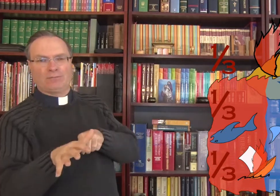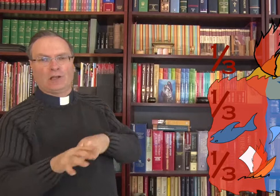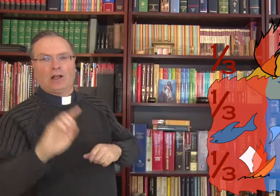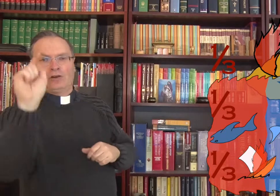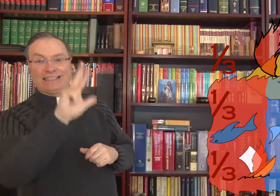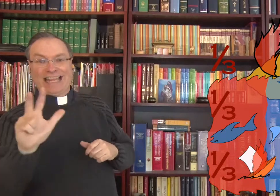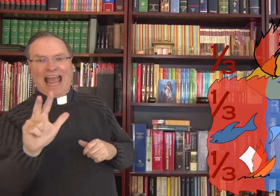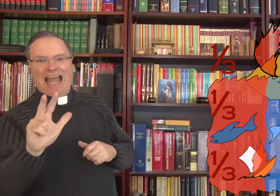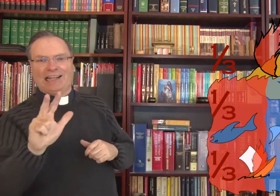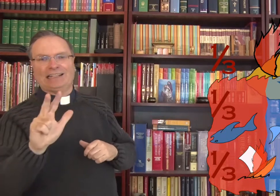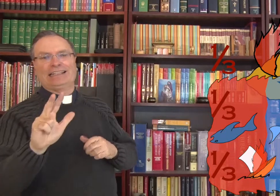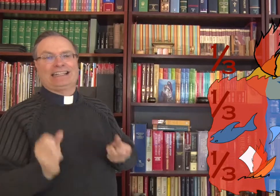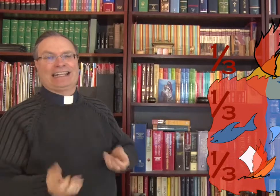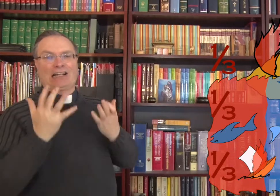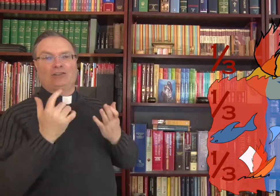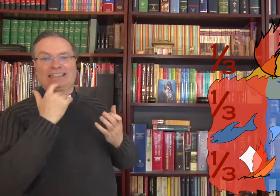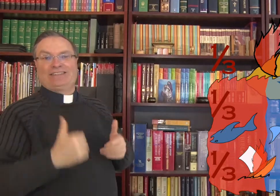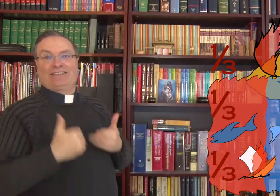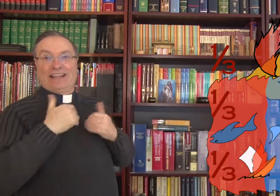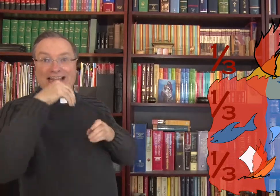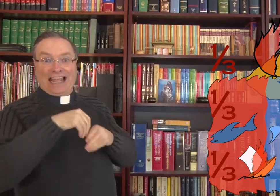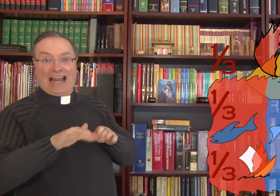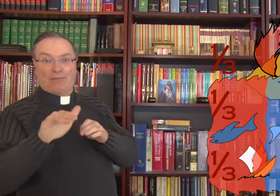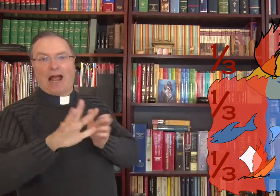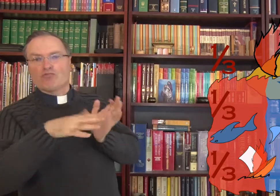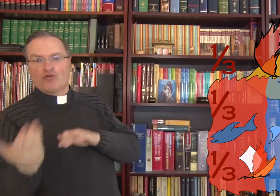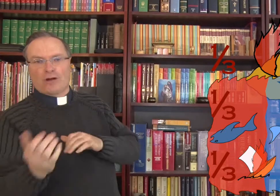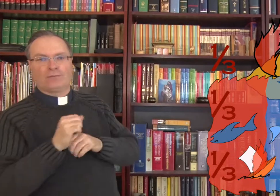le tiers des créatures qui vivaient dans la mer mourut,